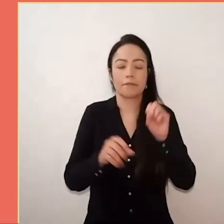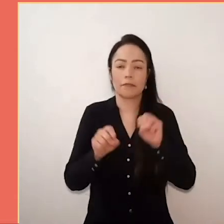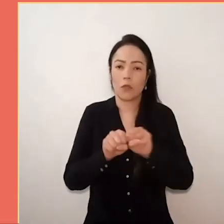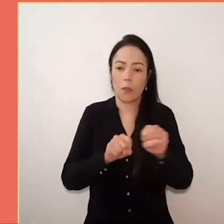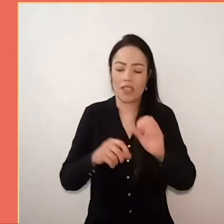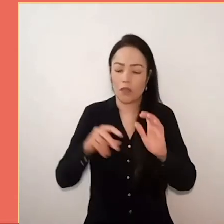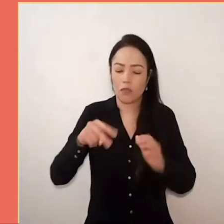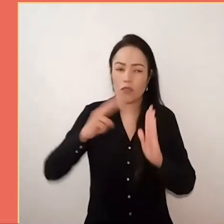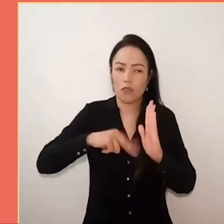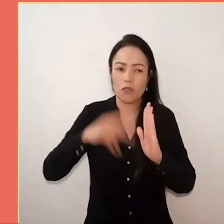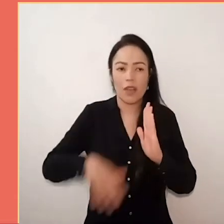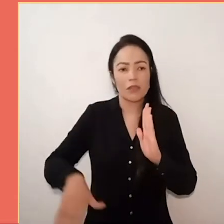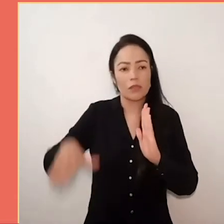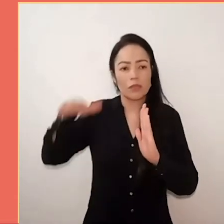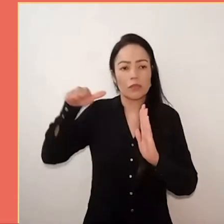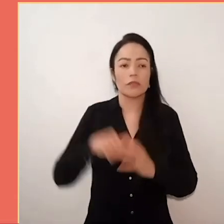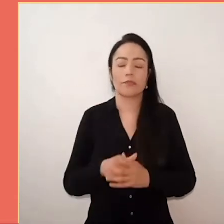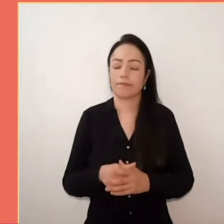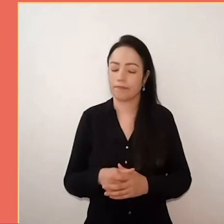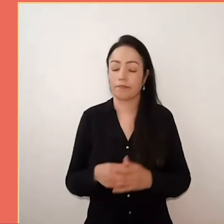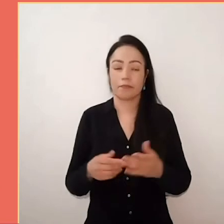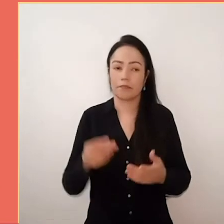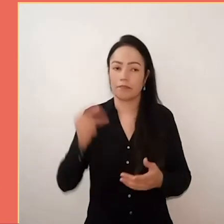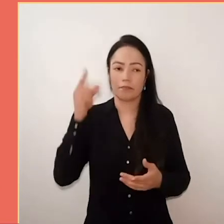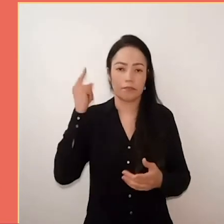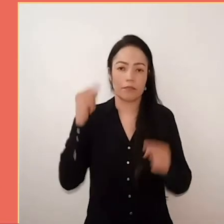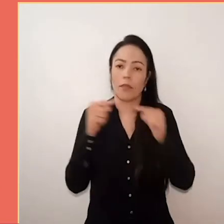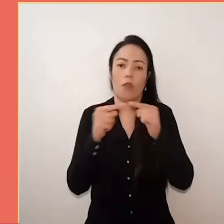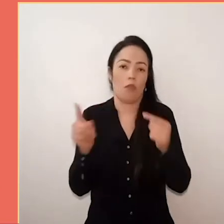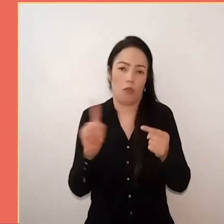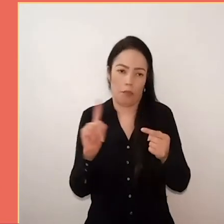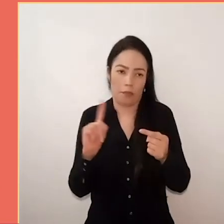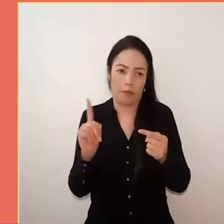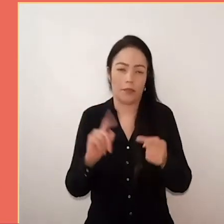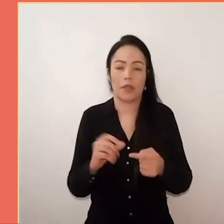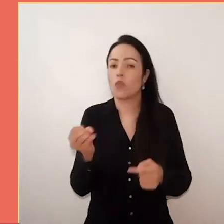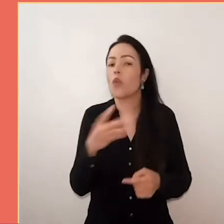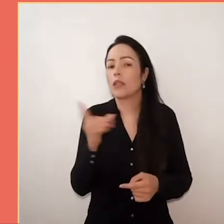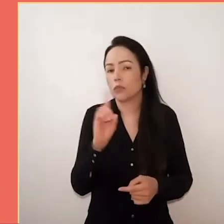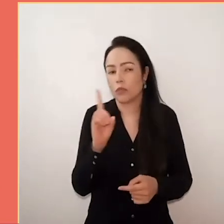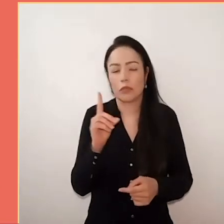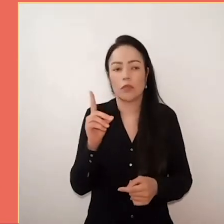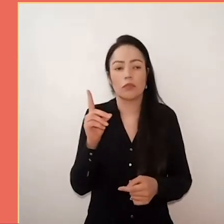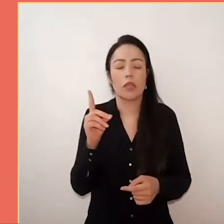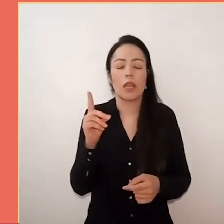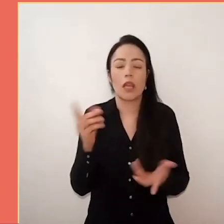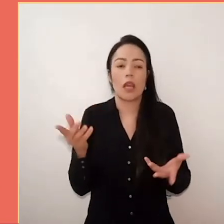Então, é antiquado, não no sentido clássico, antigo, mas no sentido retrógrado,